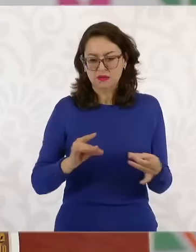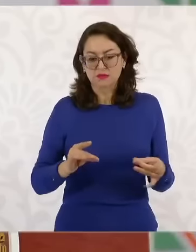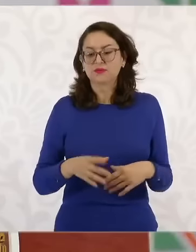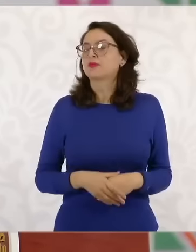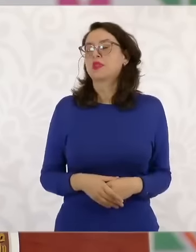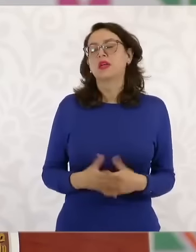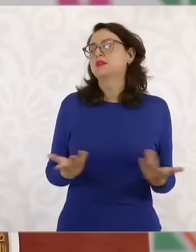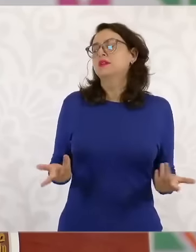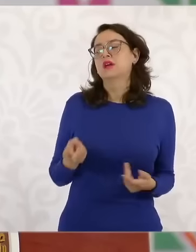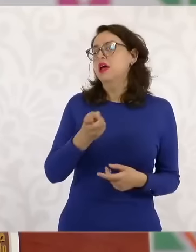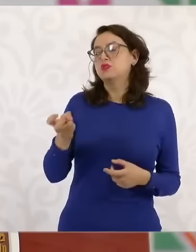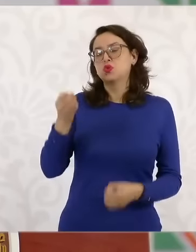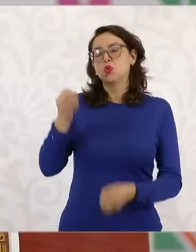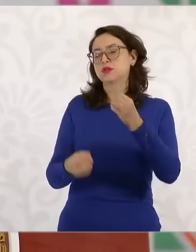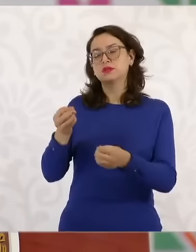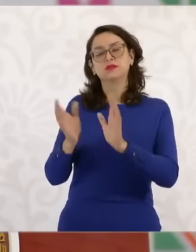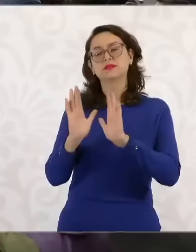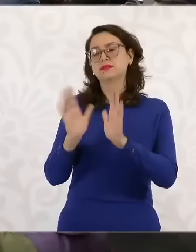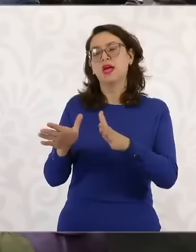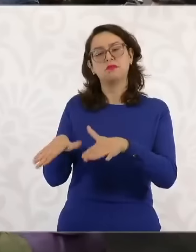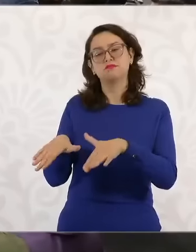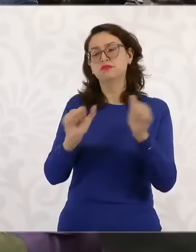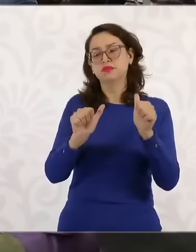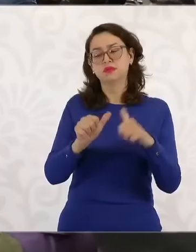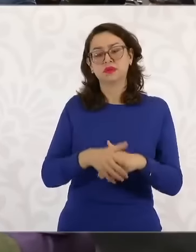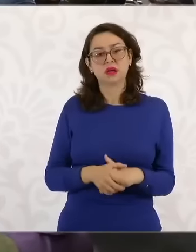retiro, digamos que están haciendo el año en Hidalgo. prácticamente estas personas,